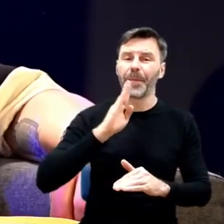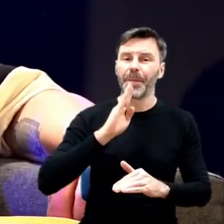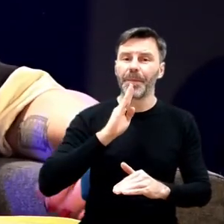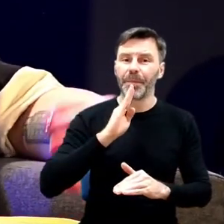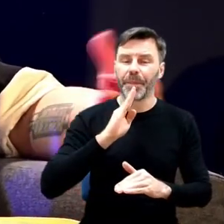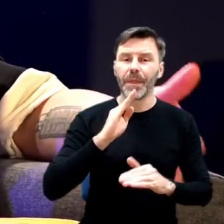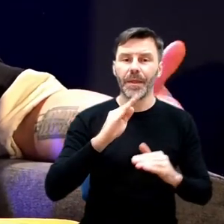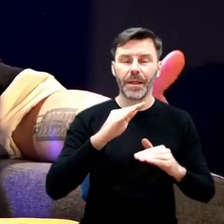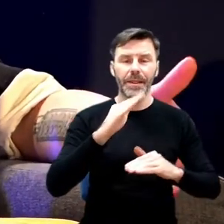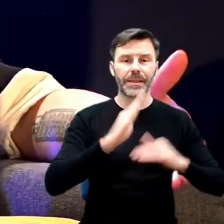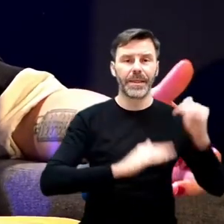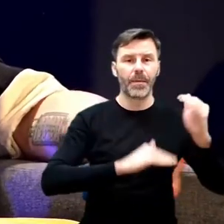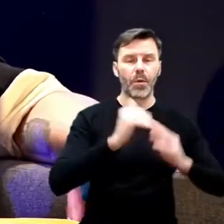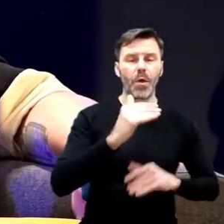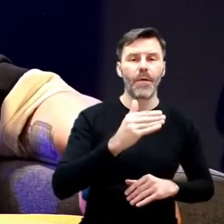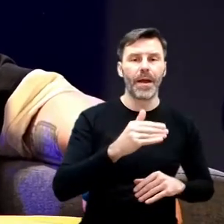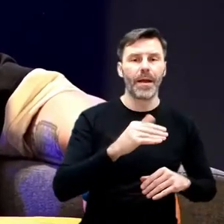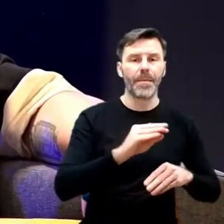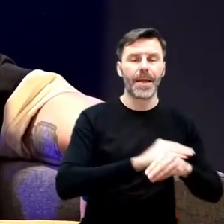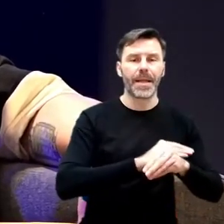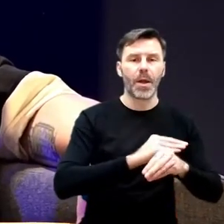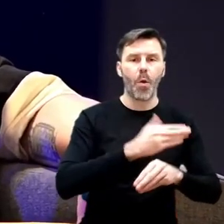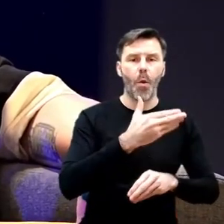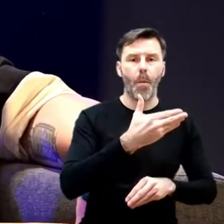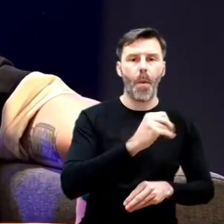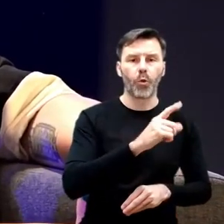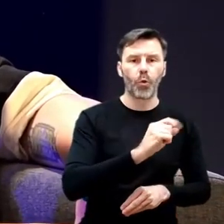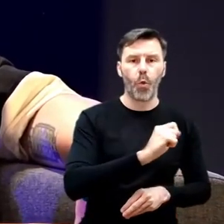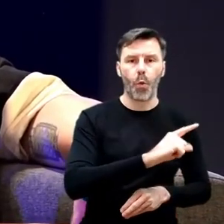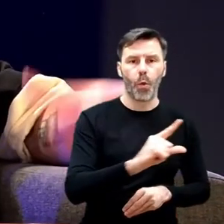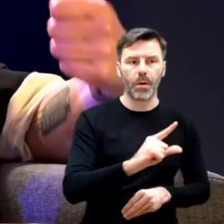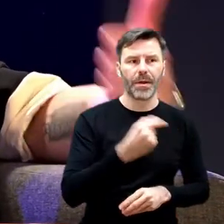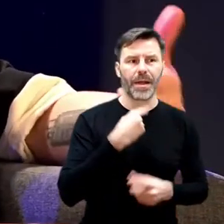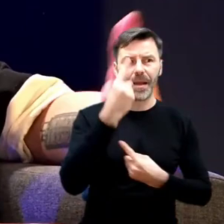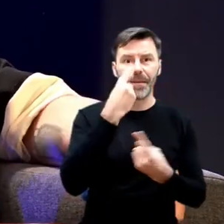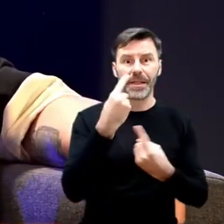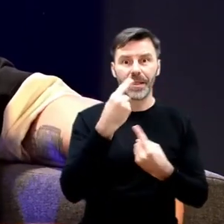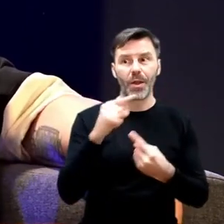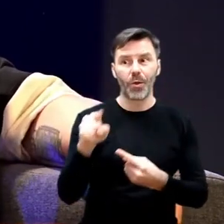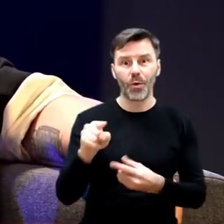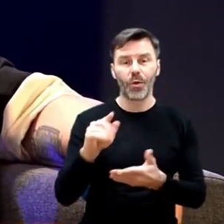a wydaje mi się, że powinno to być dobrym przykładem, bo po pierwsze są to przestrzenie,